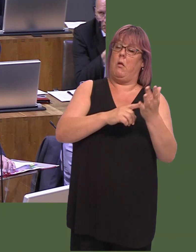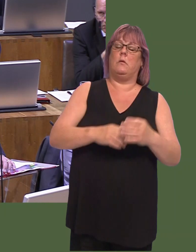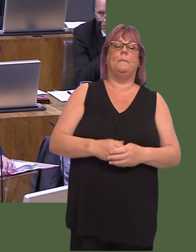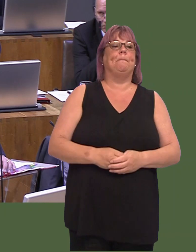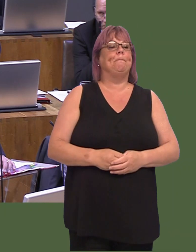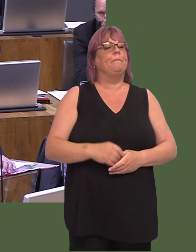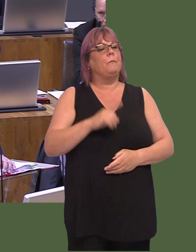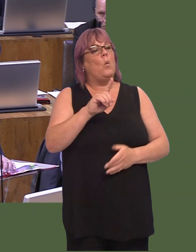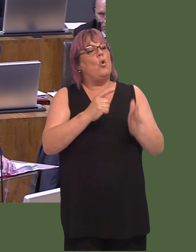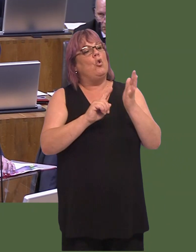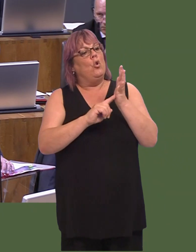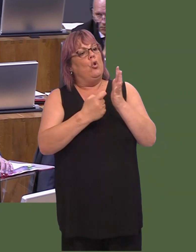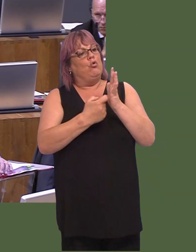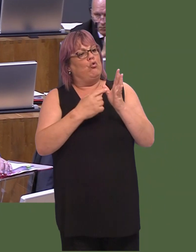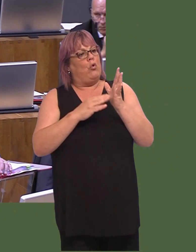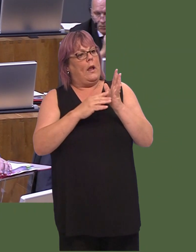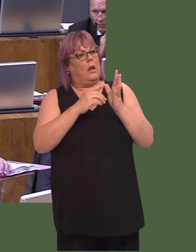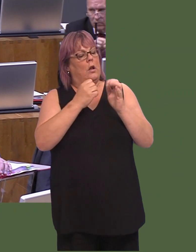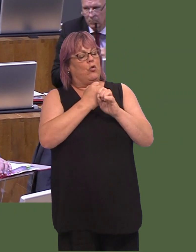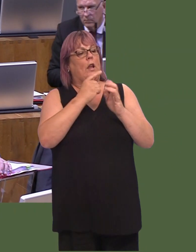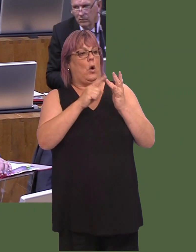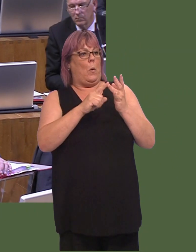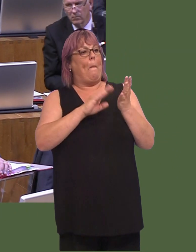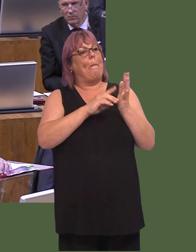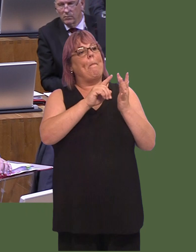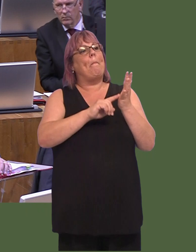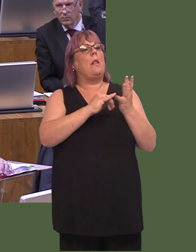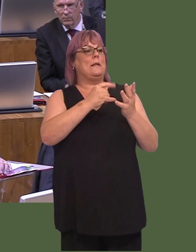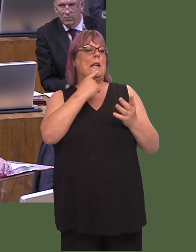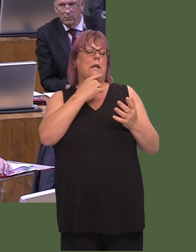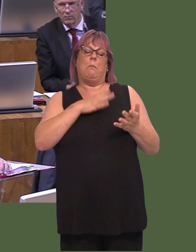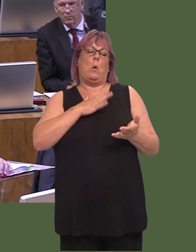Gyda'r system sydd gyda ni ar hyn o bryd, ac yn enwedig gyda'r ddeddfwriaeth sydd gyda